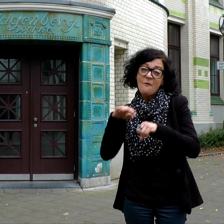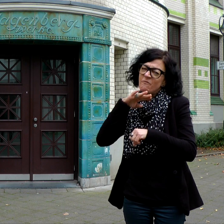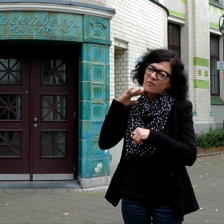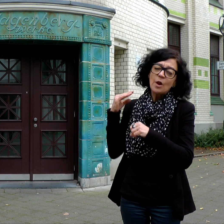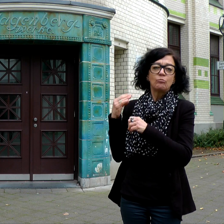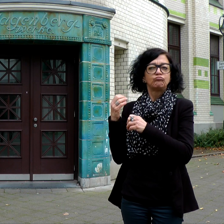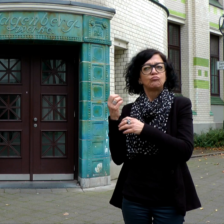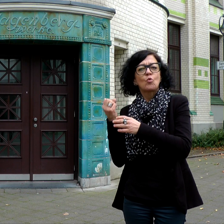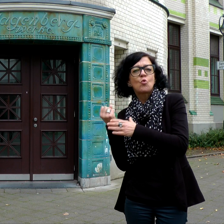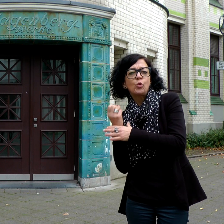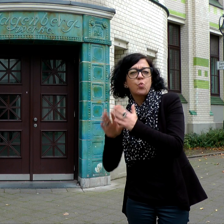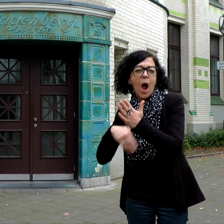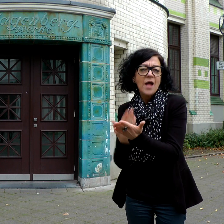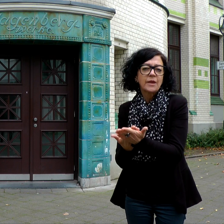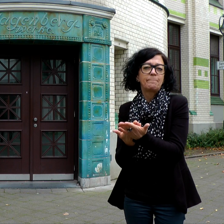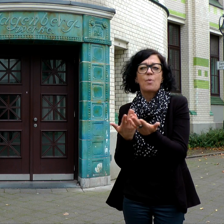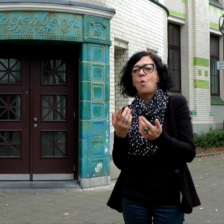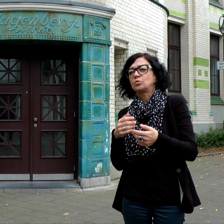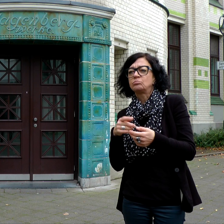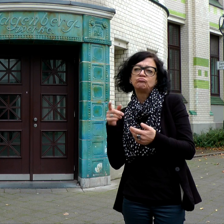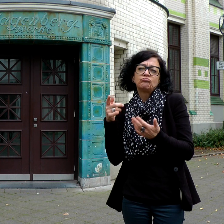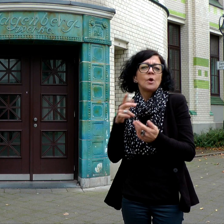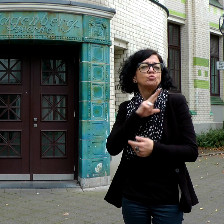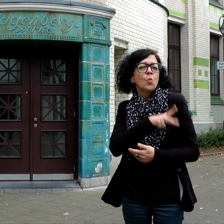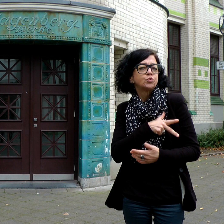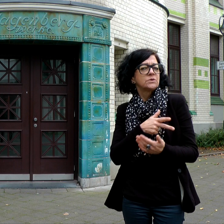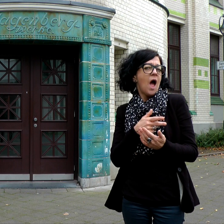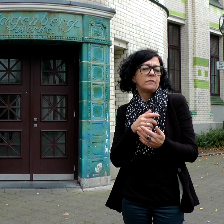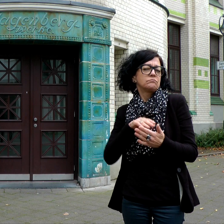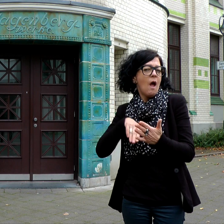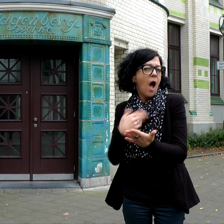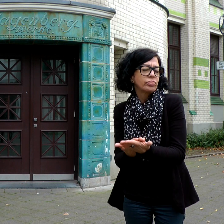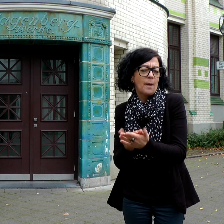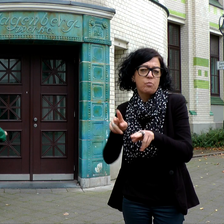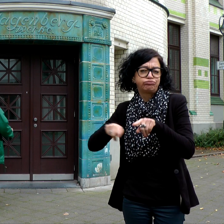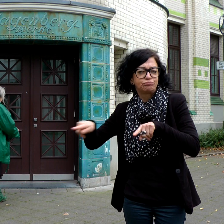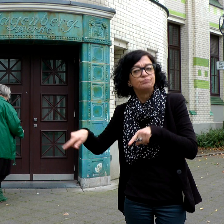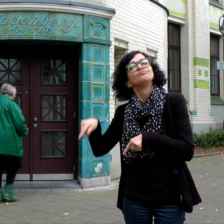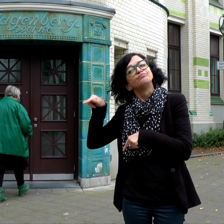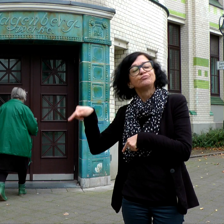Dort gibt es viele verschiedene kulturelle und soziale Angebote.